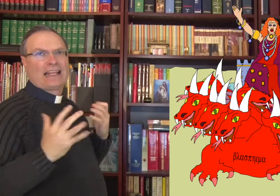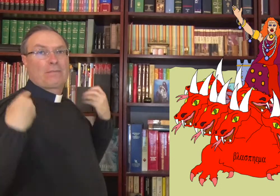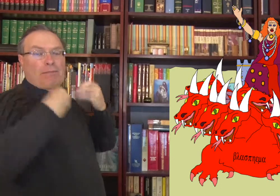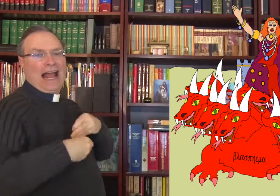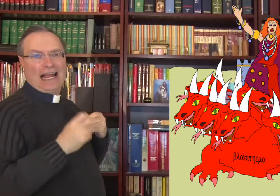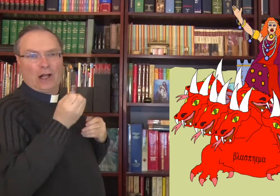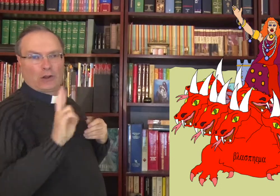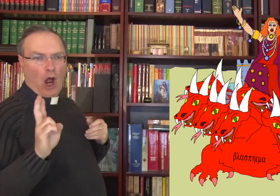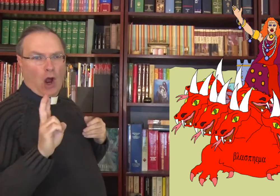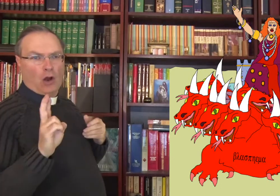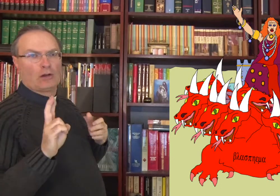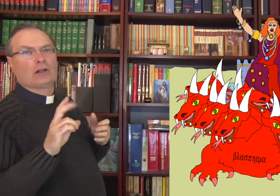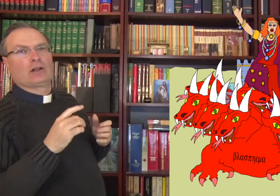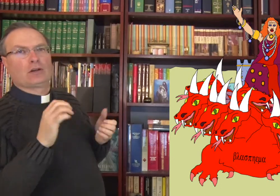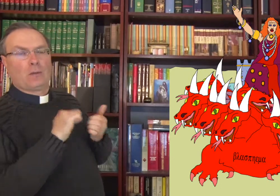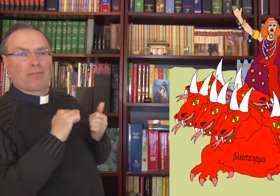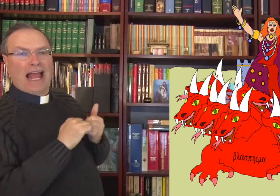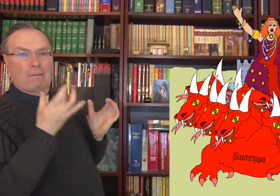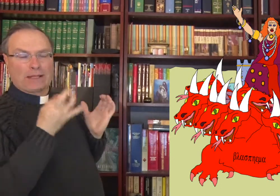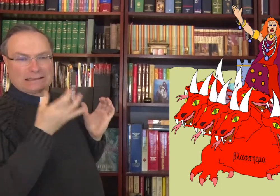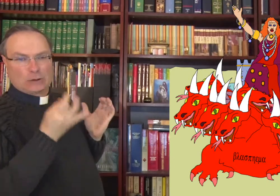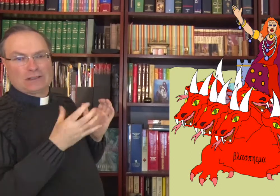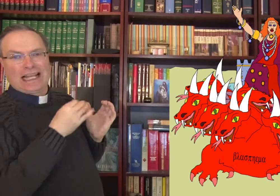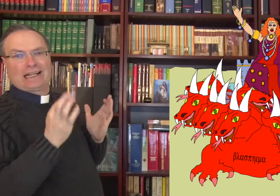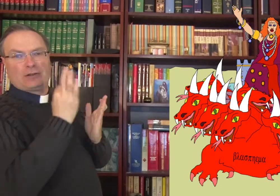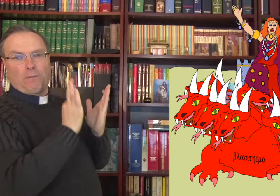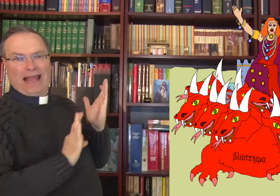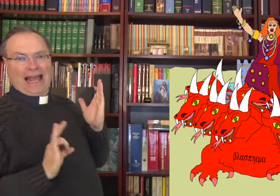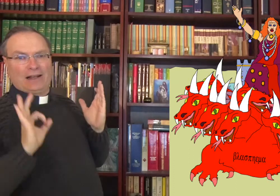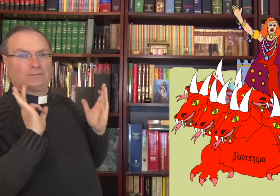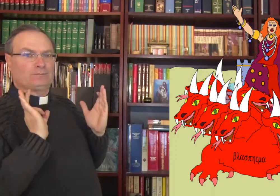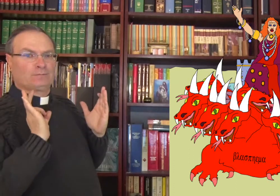et parée d'or, de pierres précieuses et de perles.